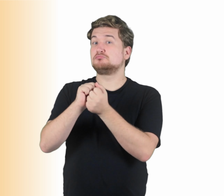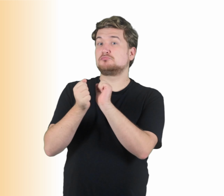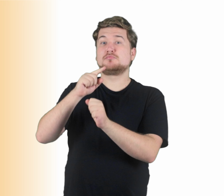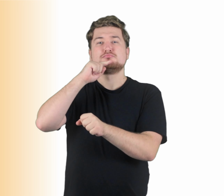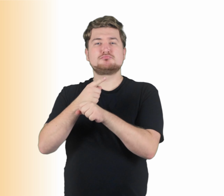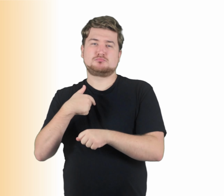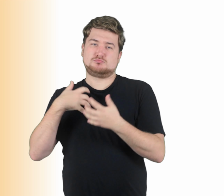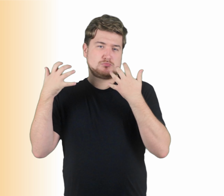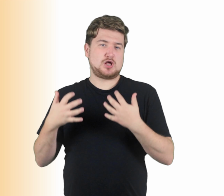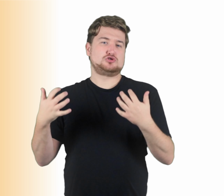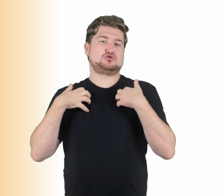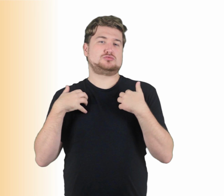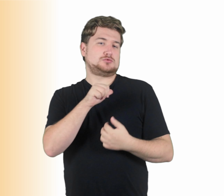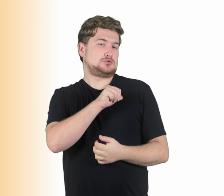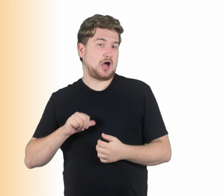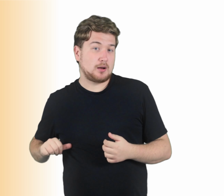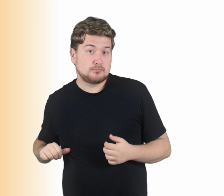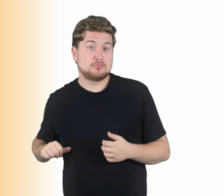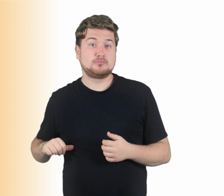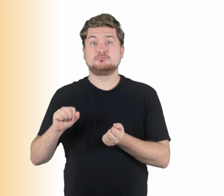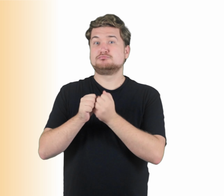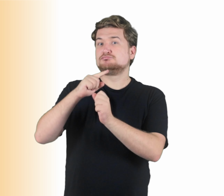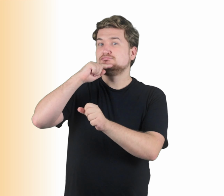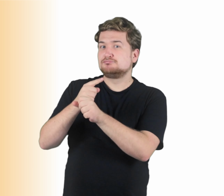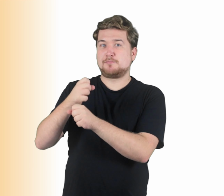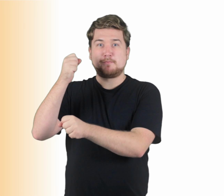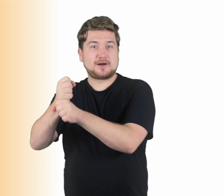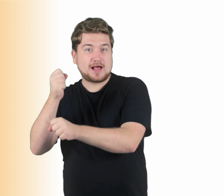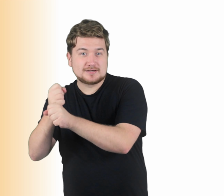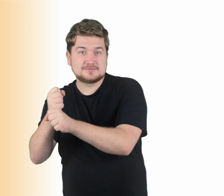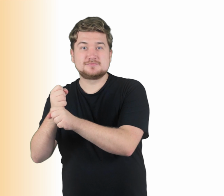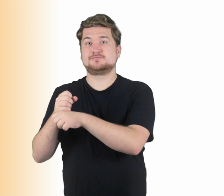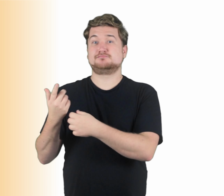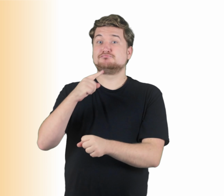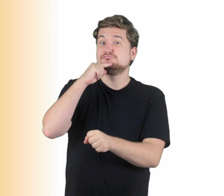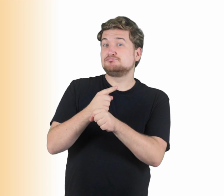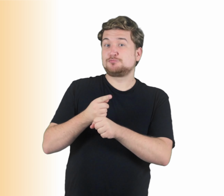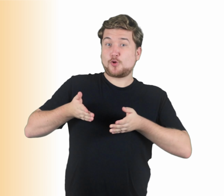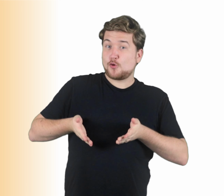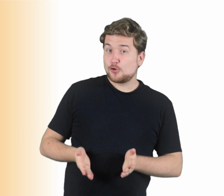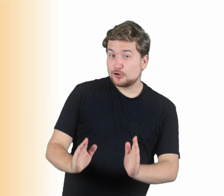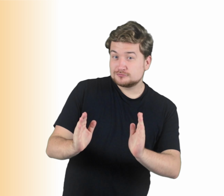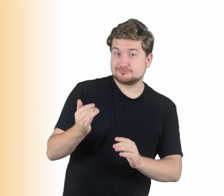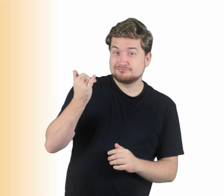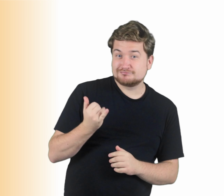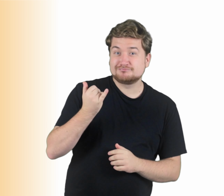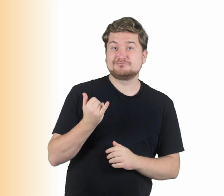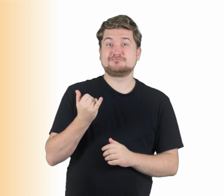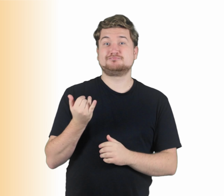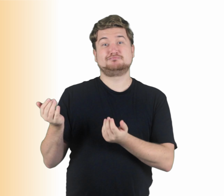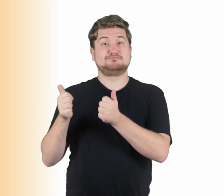albo decyzji, że chcę żyć sam. Podjęcie pracy zawodowej. Decyzja o urodzeniu dziecka.